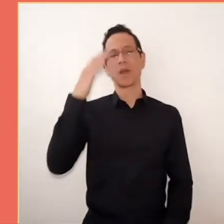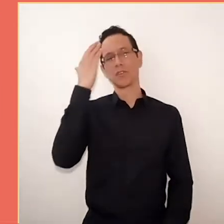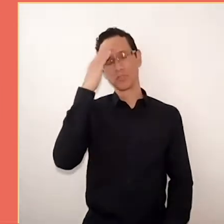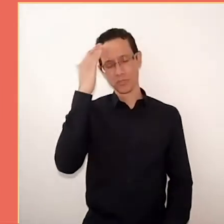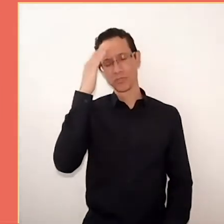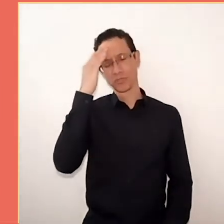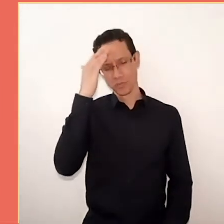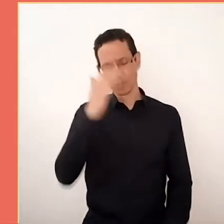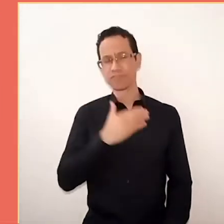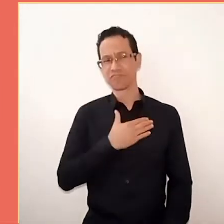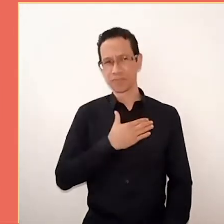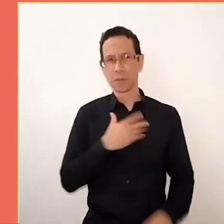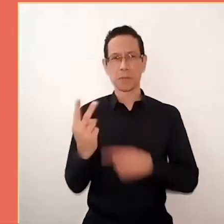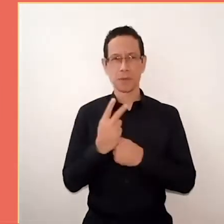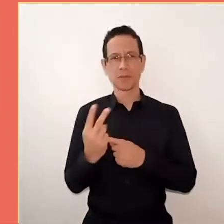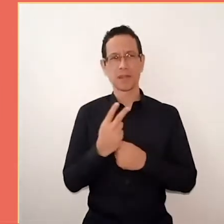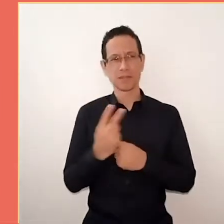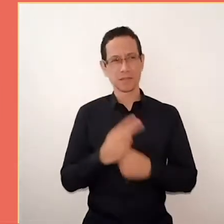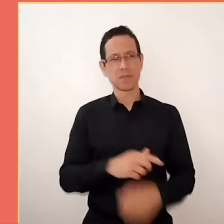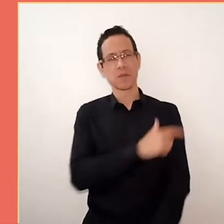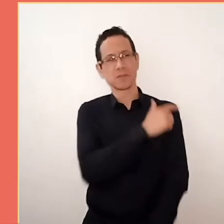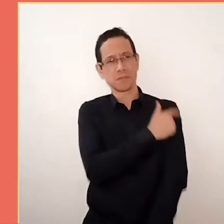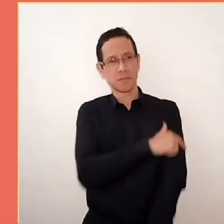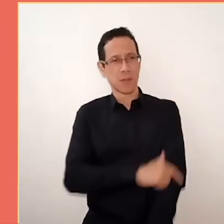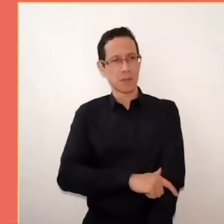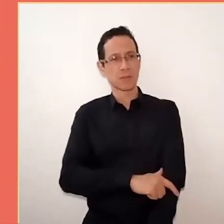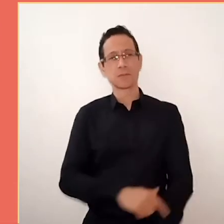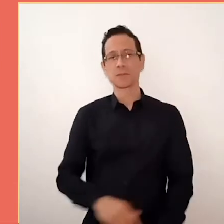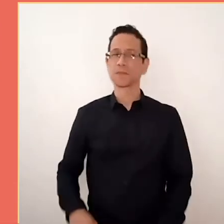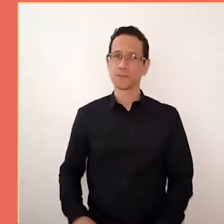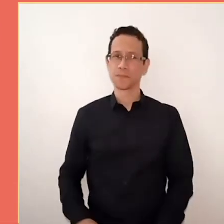pela proteção, pelo respeito. Então, o Paulo Freire, nesse relato,